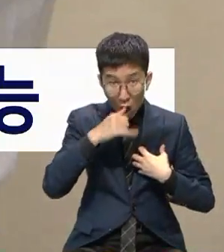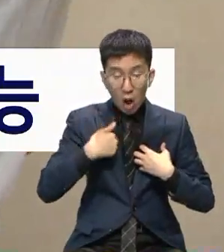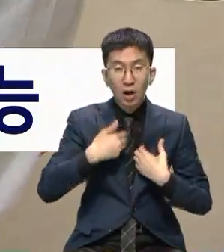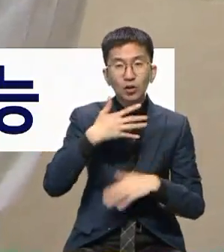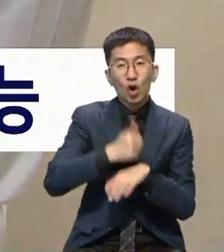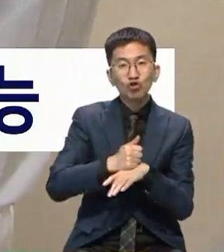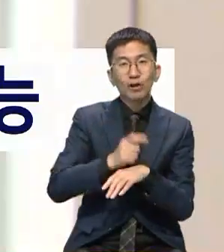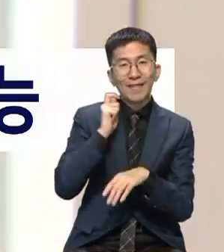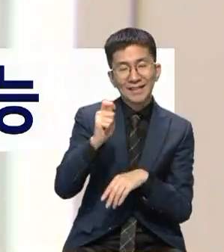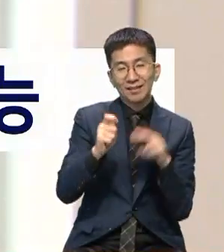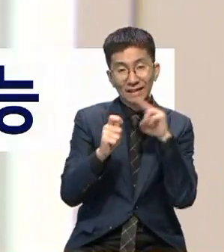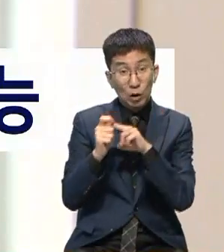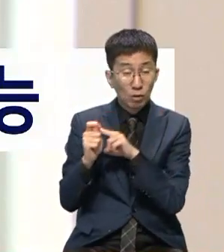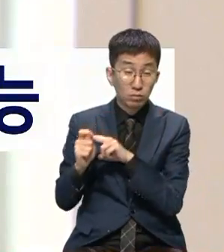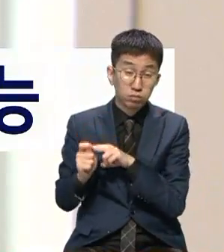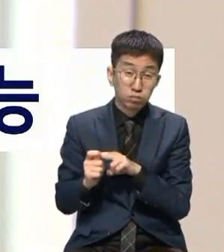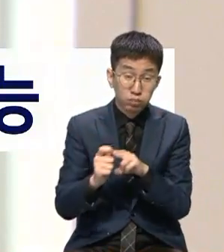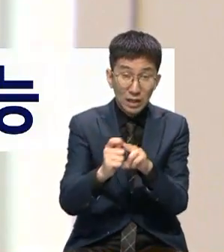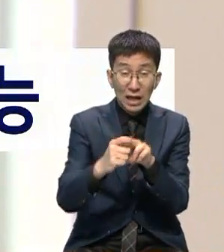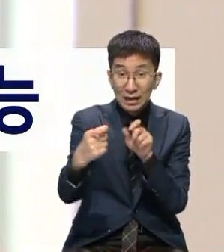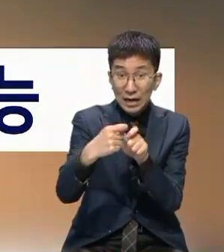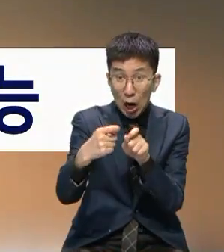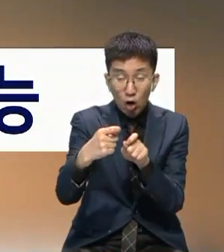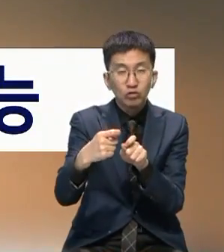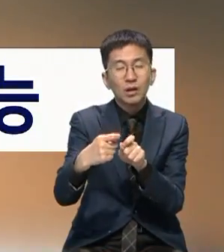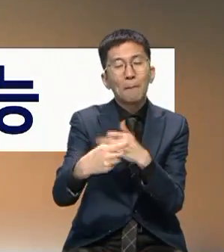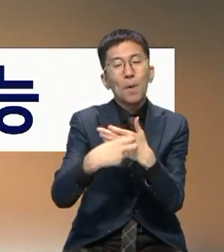방역 택시 등을 타고 단기 외래진료센터로 이동해 의료진을 만날 수 있습니다.